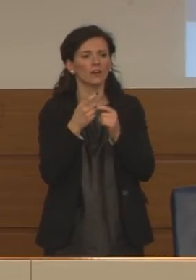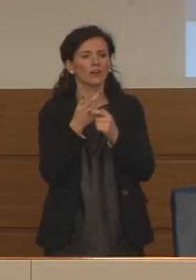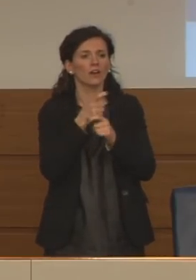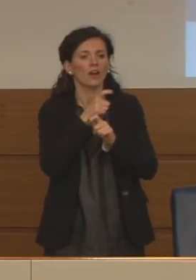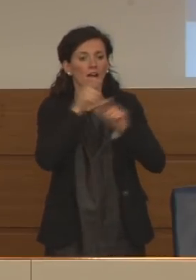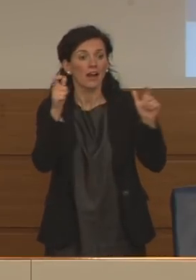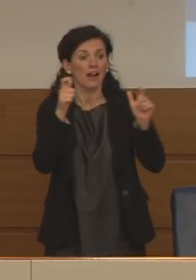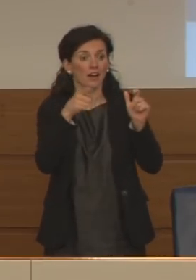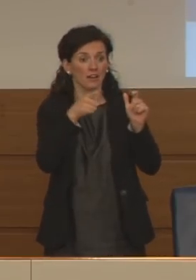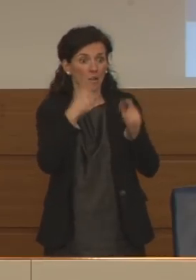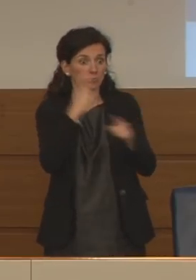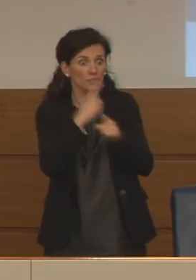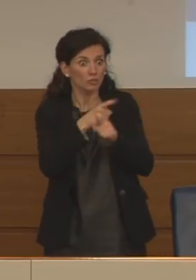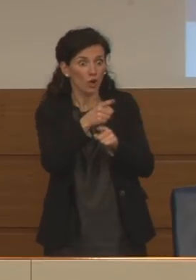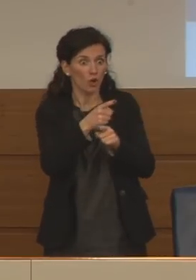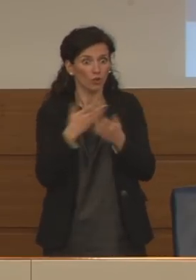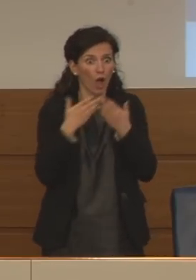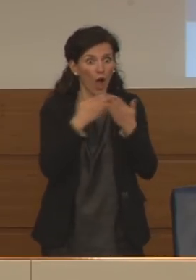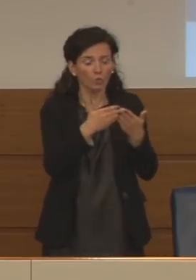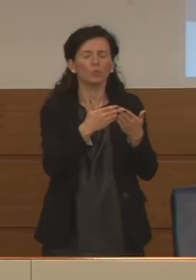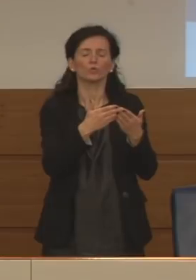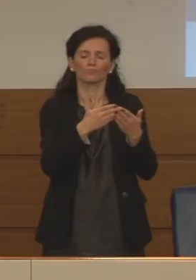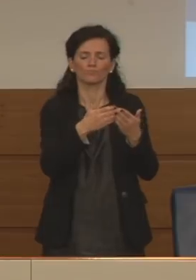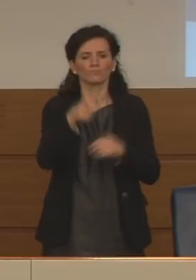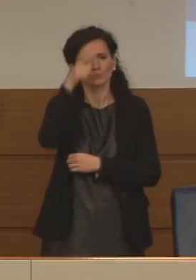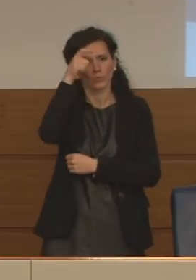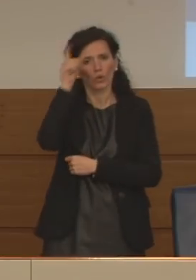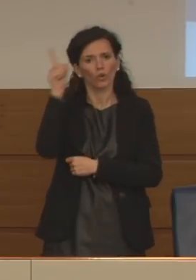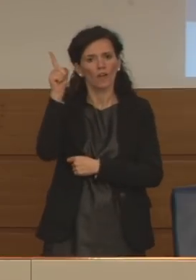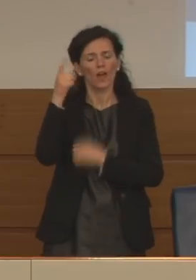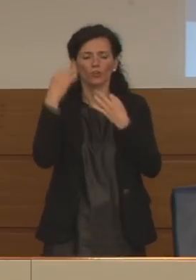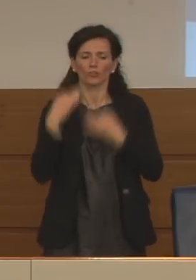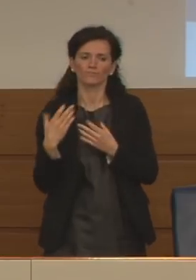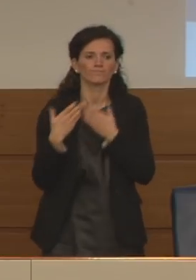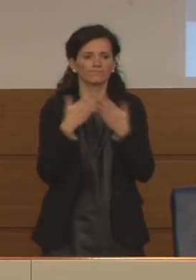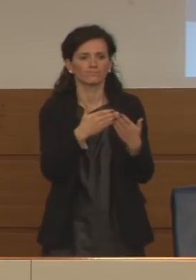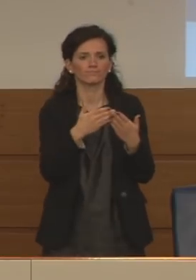soprattutto dagli ospedali lombardi e questa task force, che è una task force